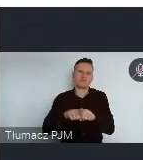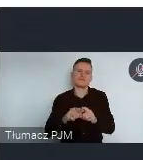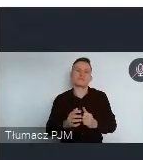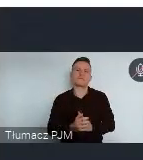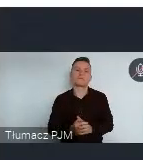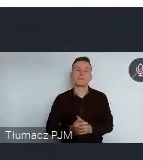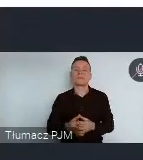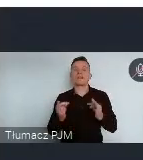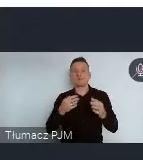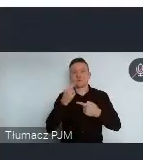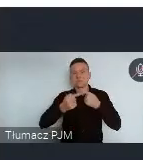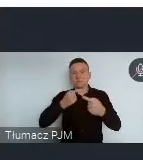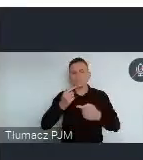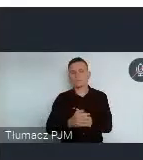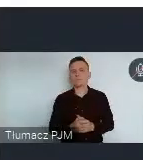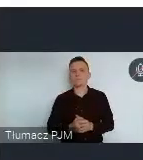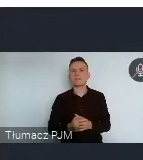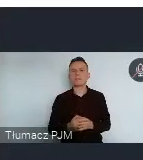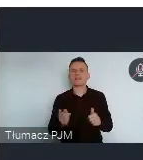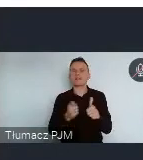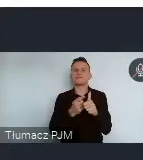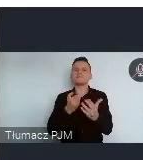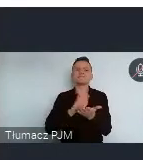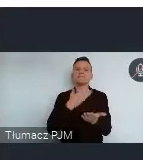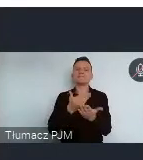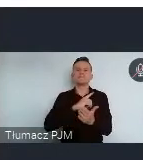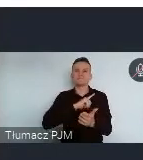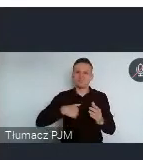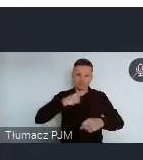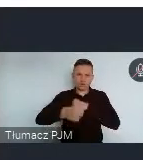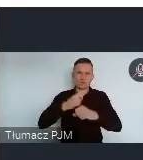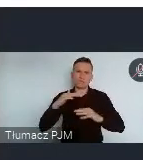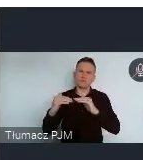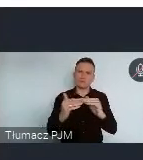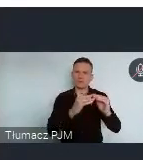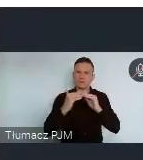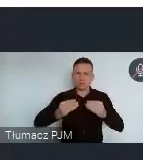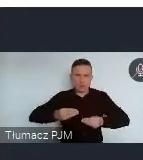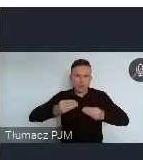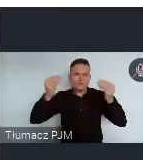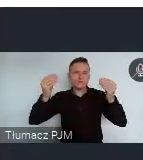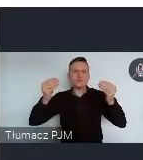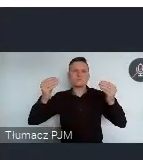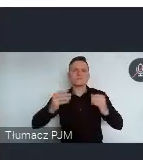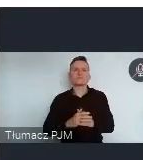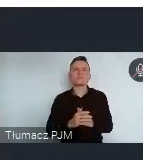Jednym z flagowych przykładów działań na rzecz zrównoważonego rozwoju w dziedzinie związanej z ochroną powietrza,